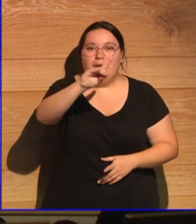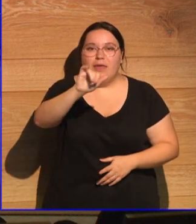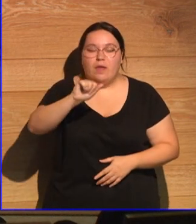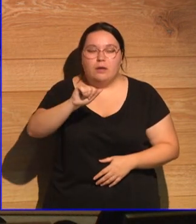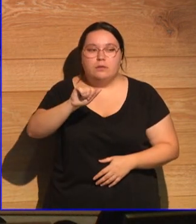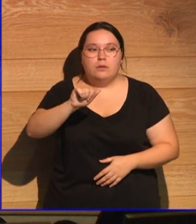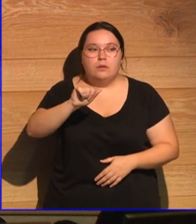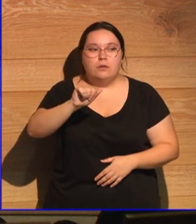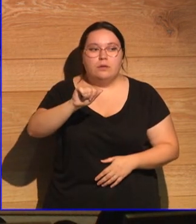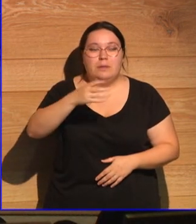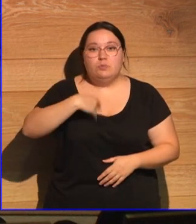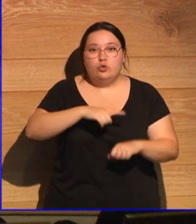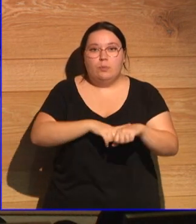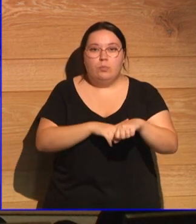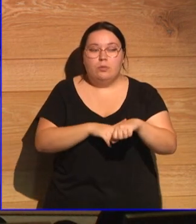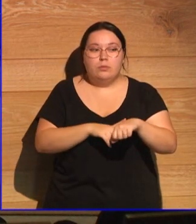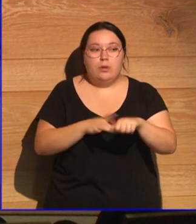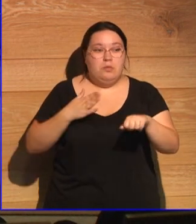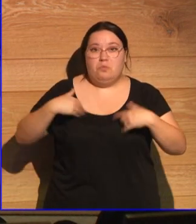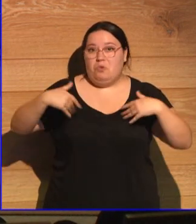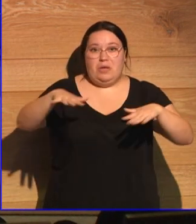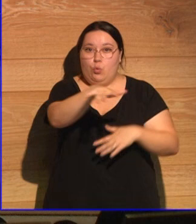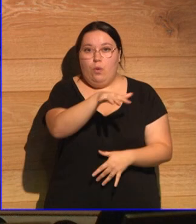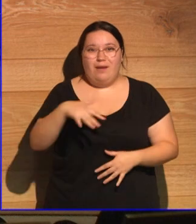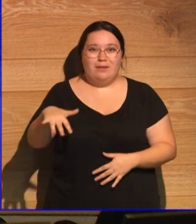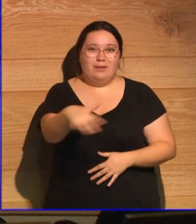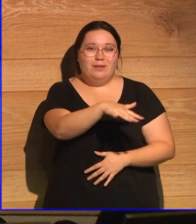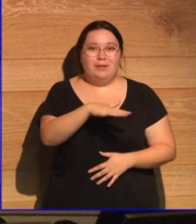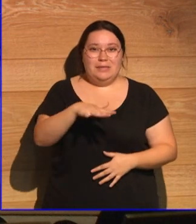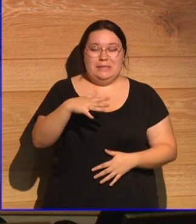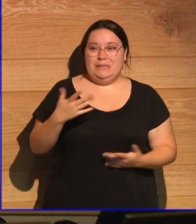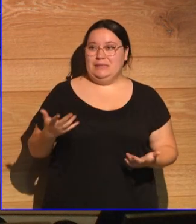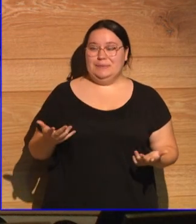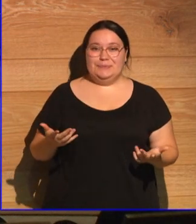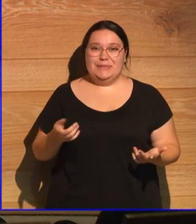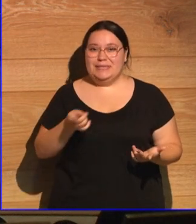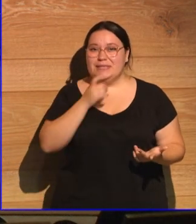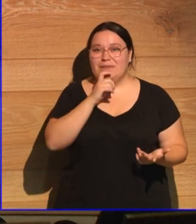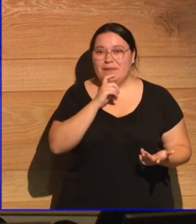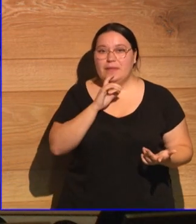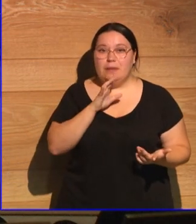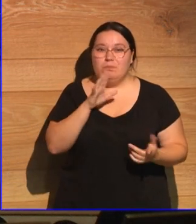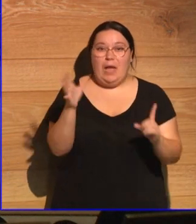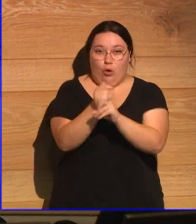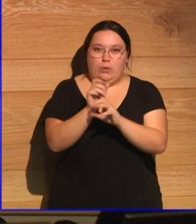a la vez en cualquier sitio. A la vez es muy difícil encontrarla. Pero entonces, no lo sé.